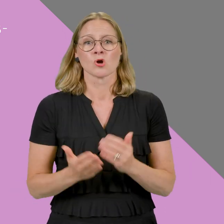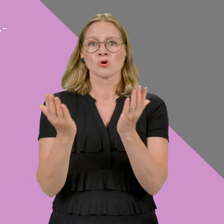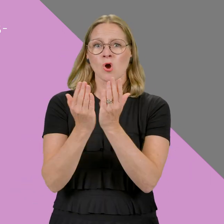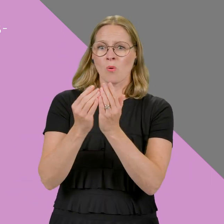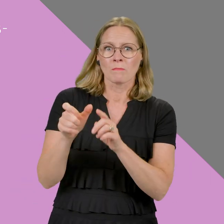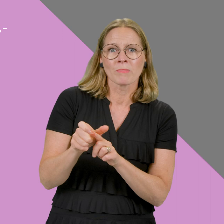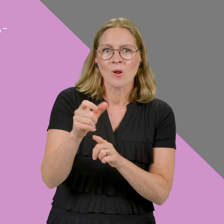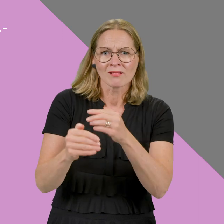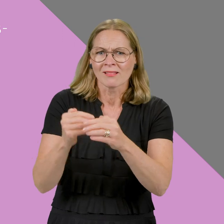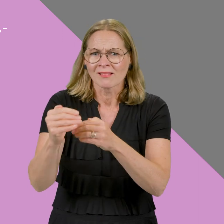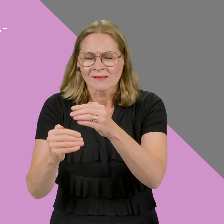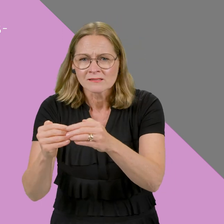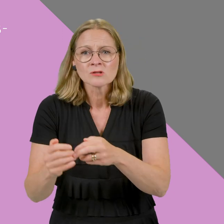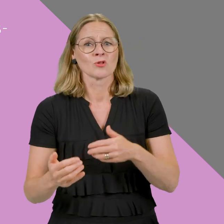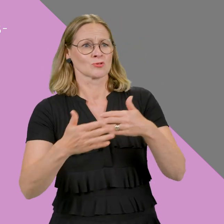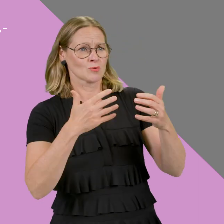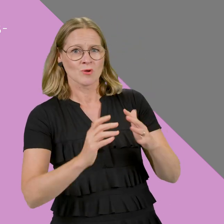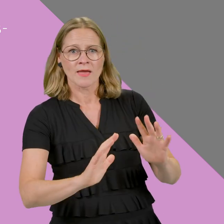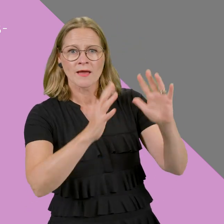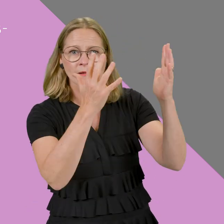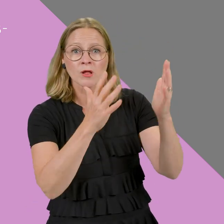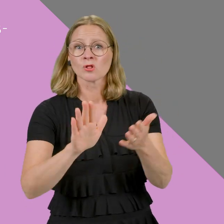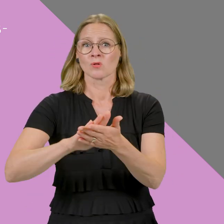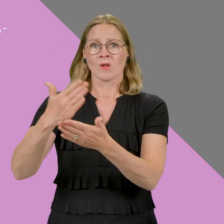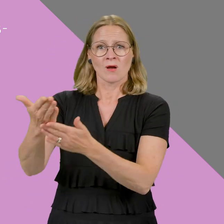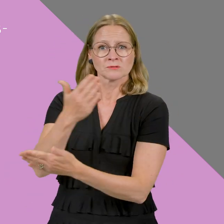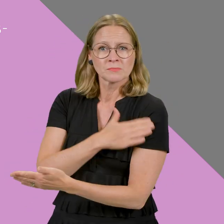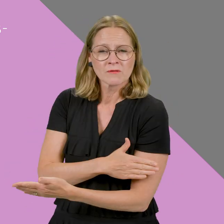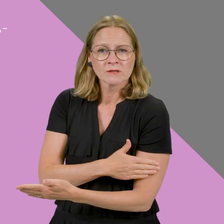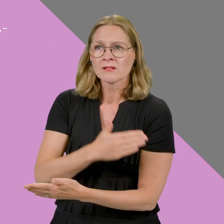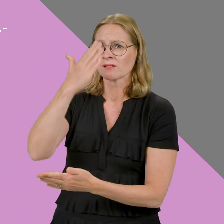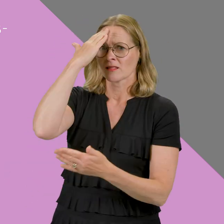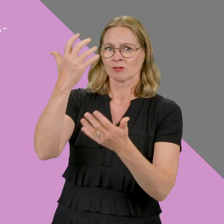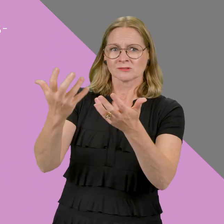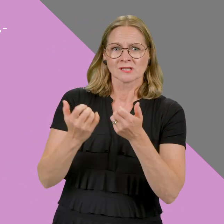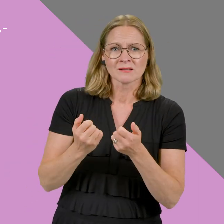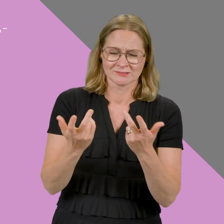koulupolulla, työelämässä, tulkkauspalvelussa, tiedonsaannissa -